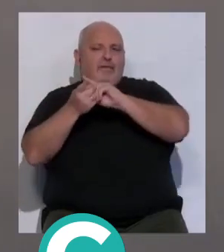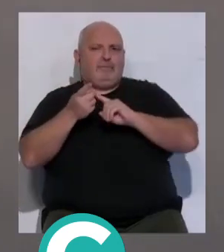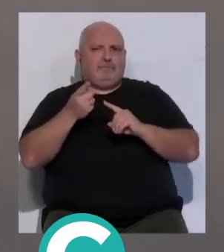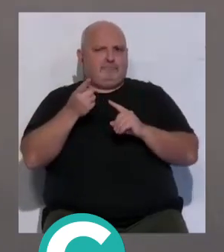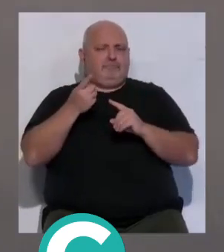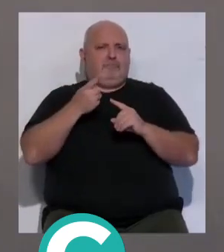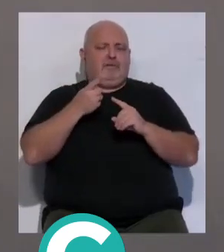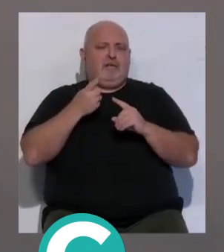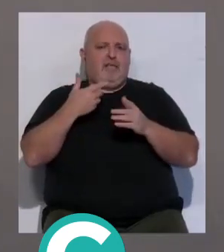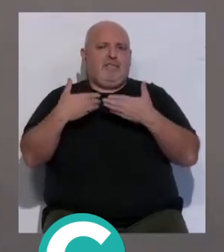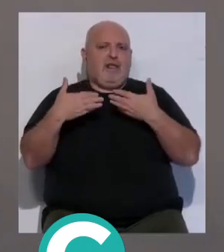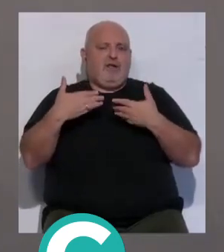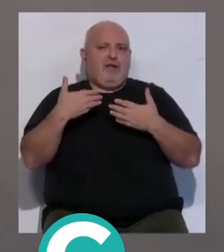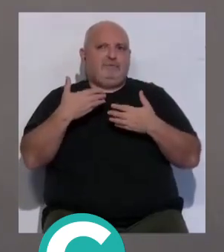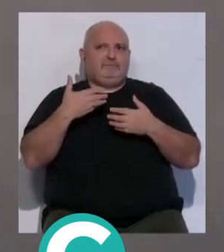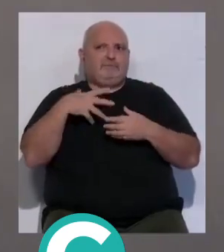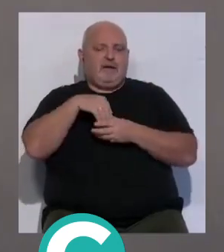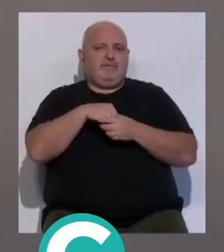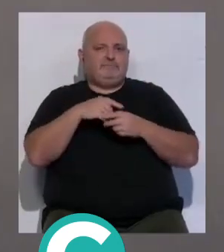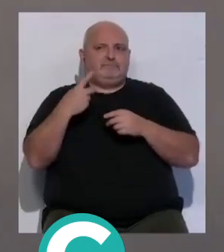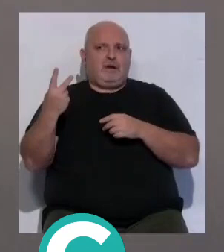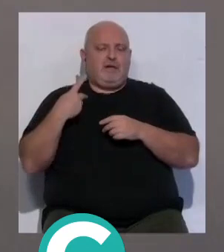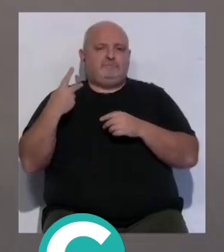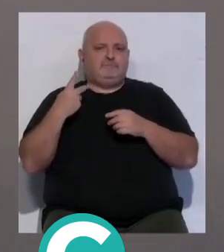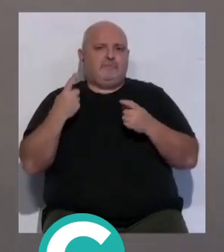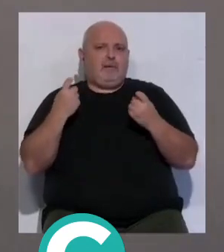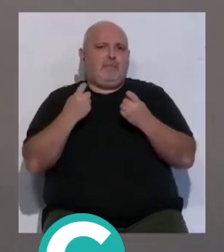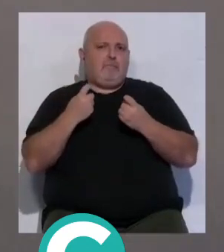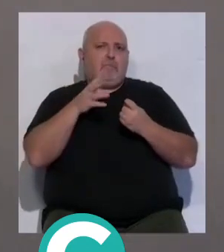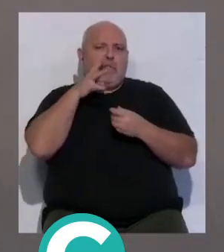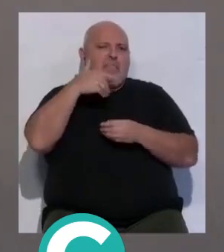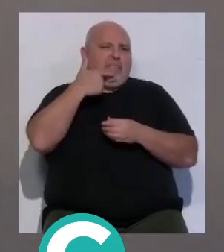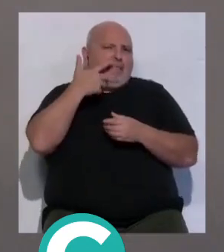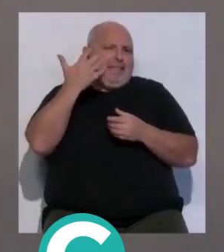hablando con un diálogo te dicen que entre Nacho y Hugo se llevan mal porque Nacho dijo blanco y Hugo